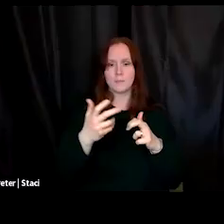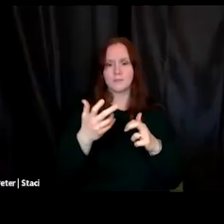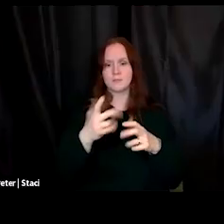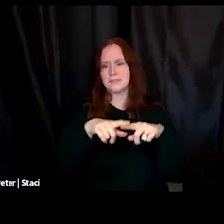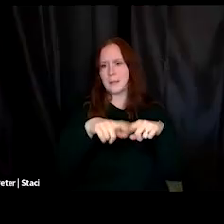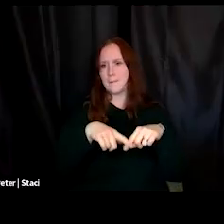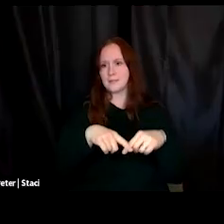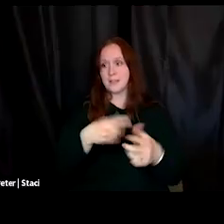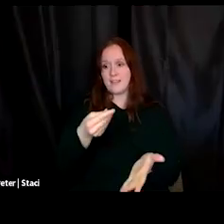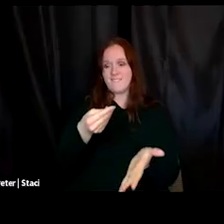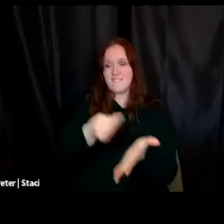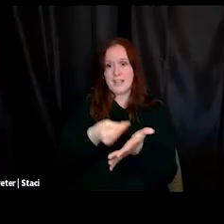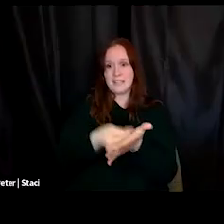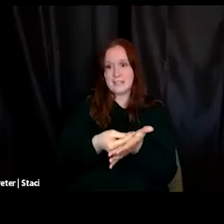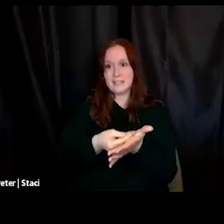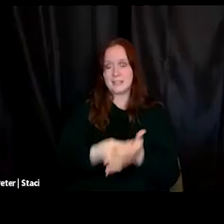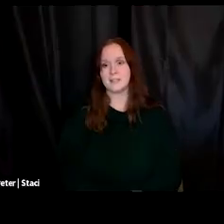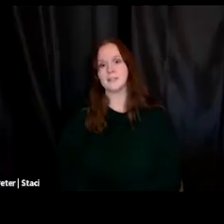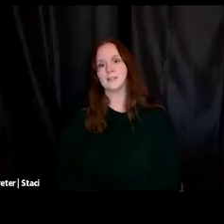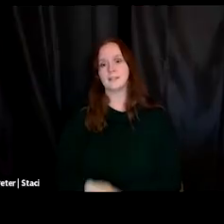Dentro de las regiones, hay oficinas de área